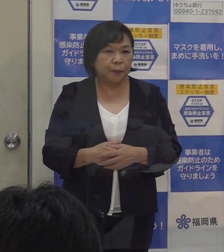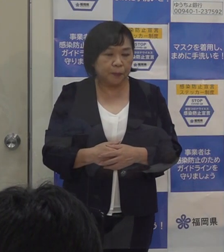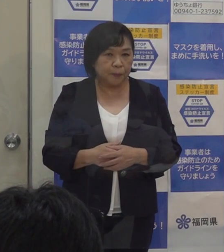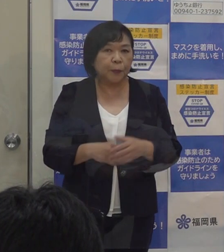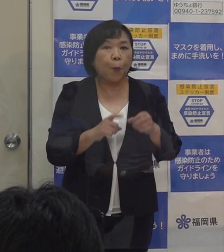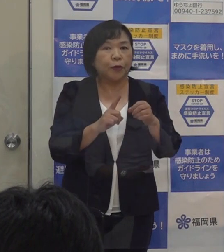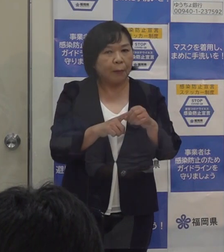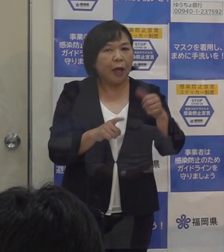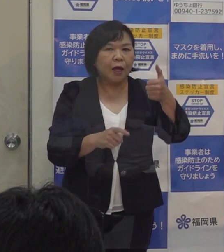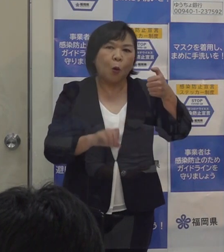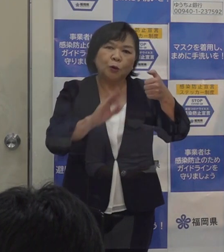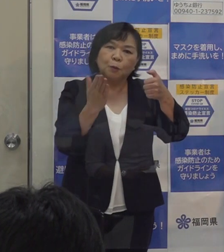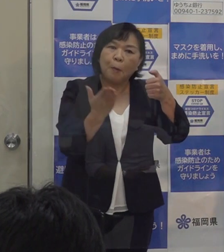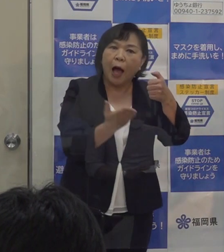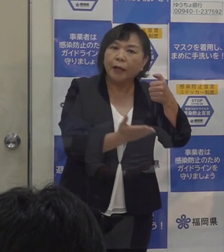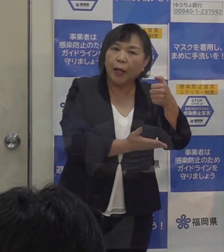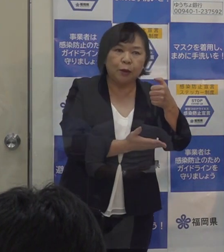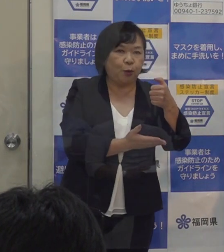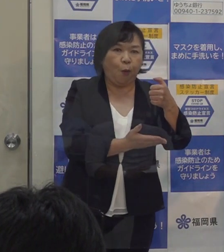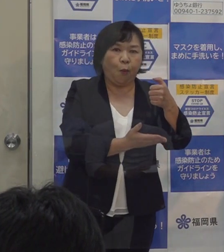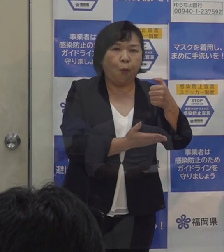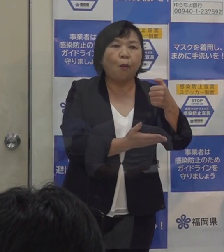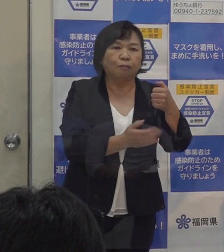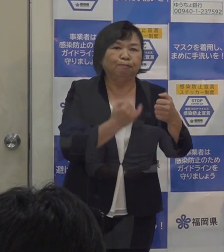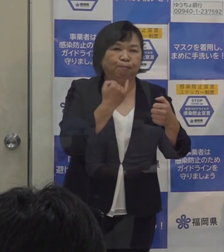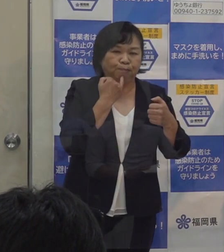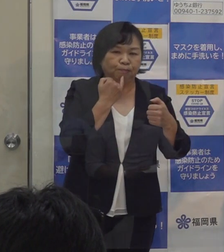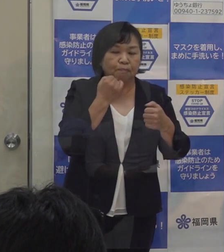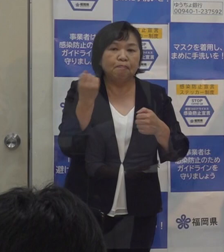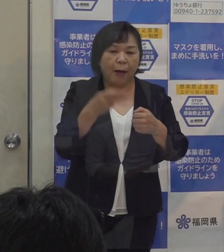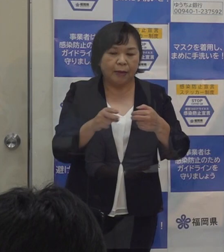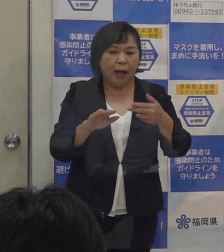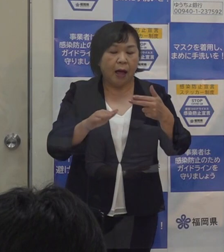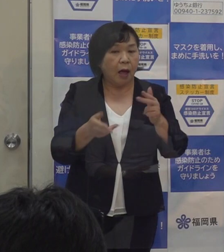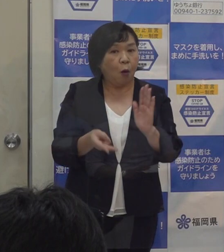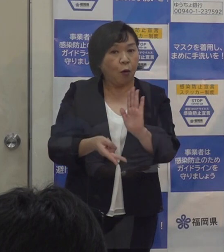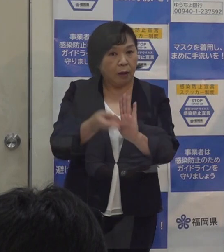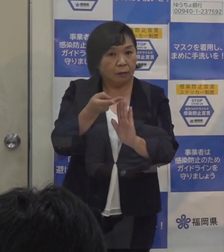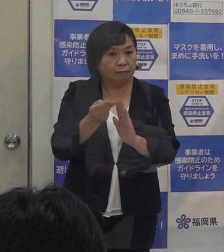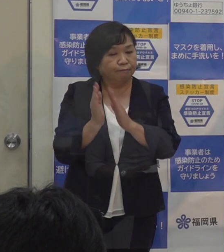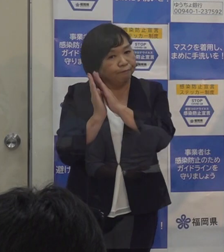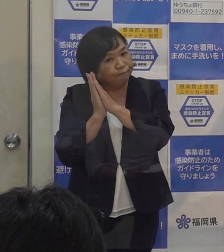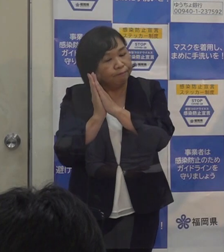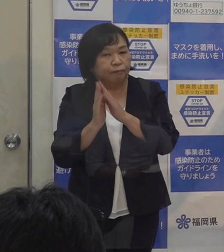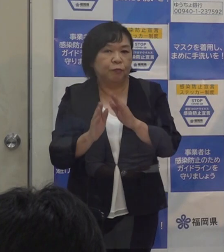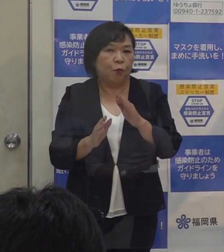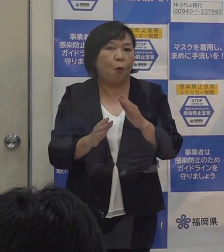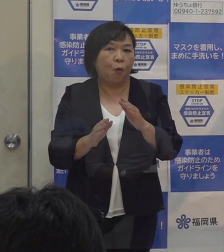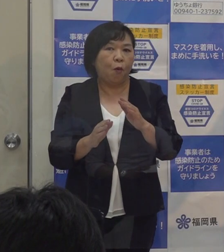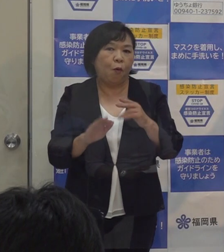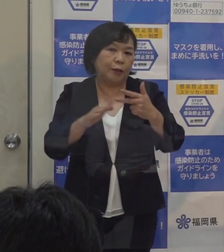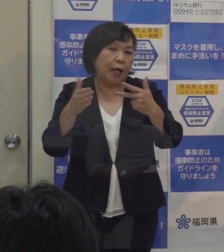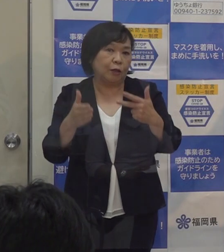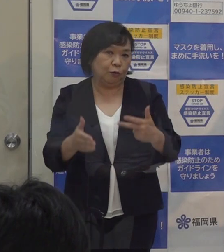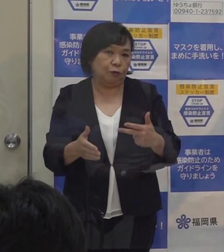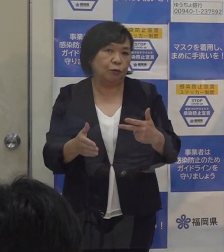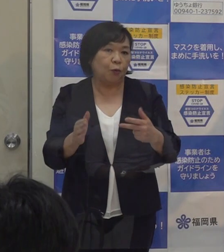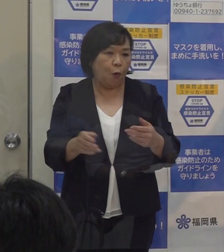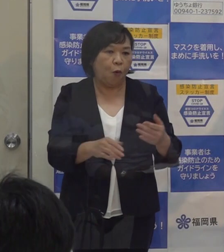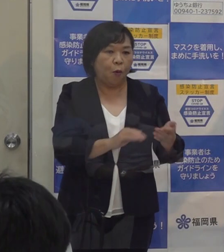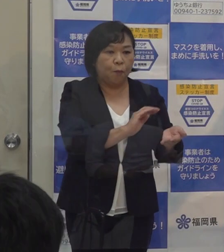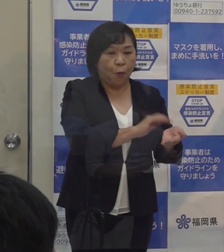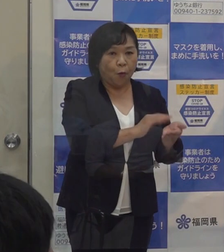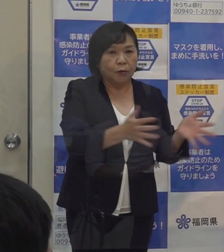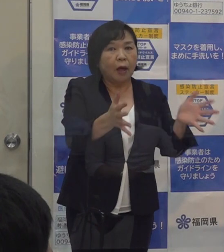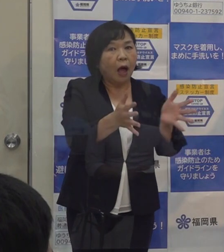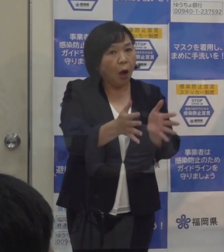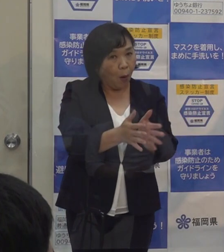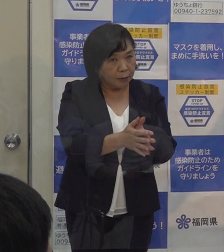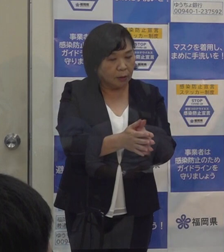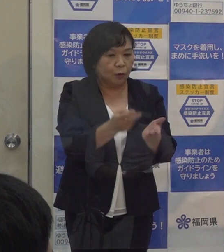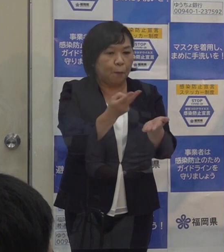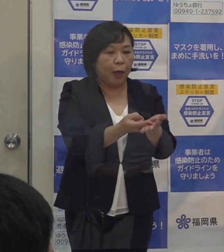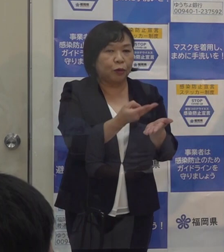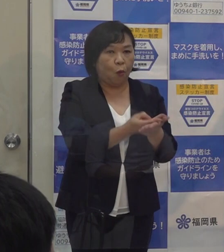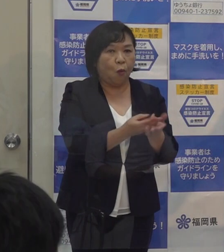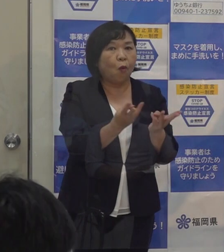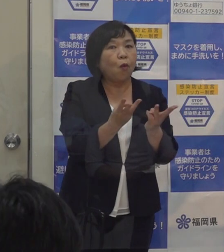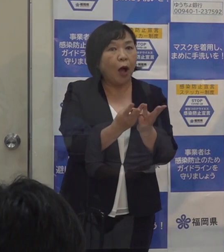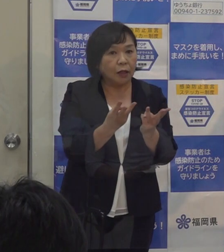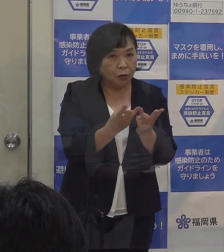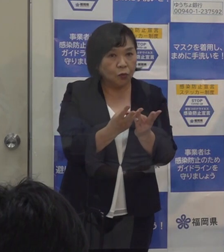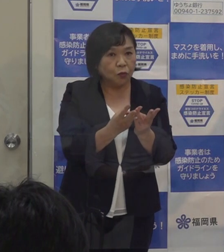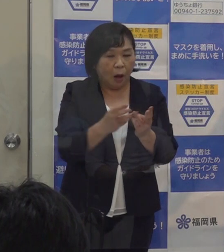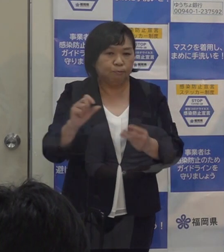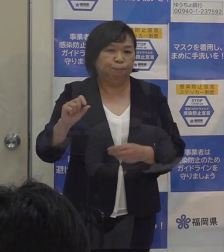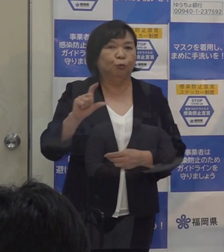現行では５割としていますが 一方で 宿泊療養施設 医療機関のベッド数が多くなっておりますので